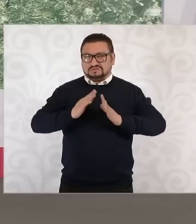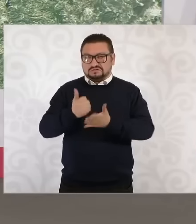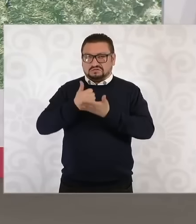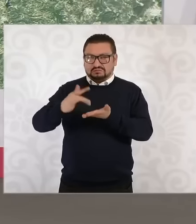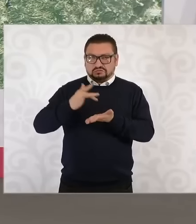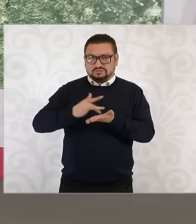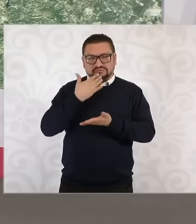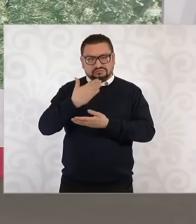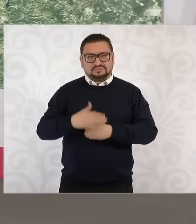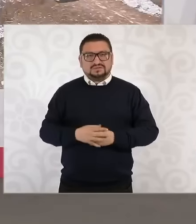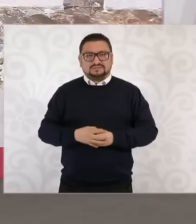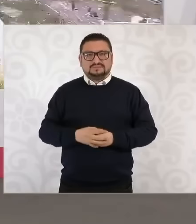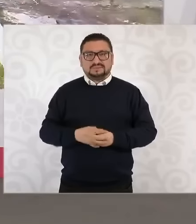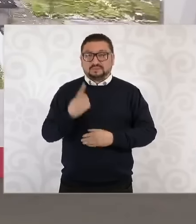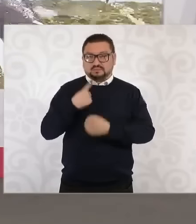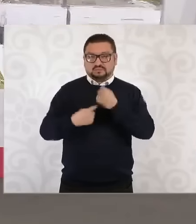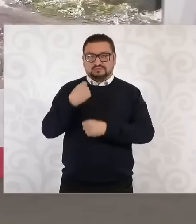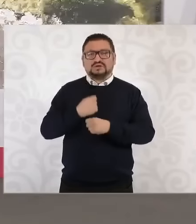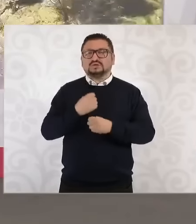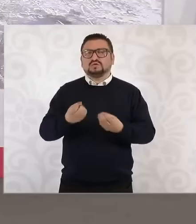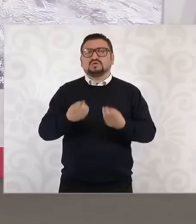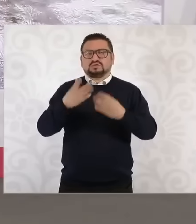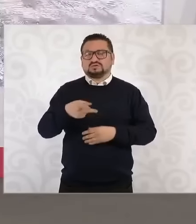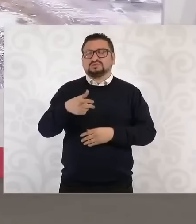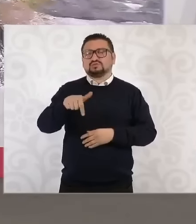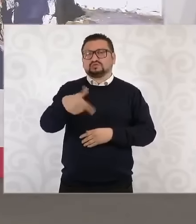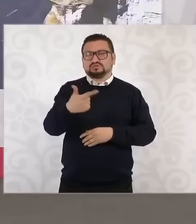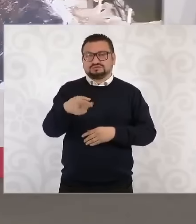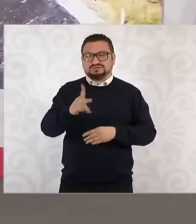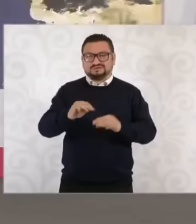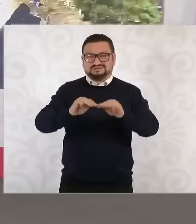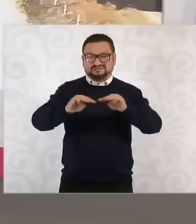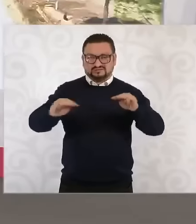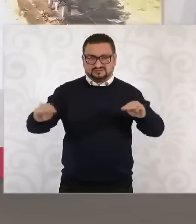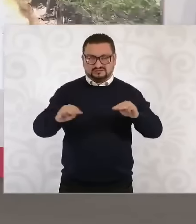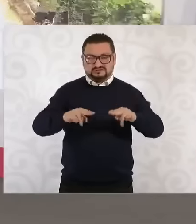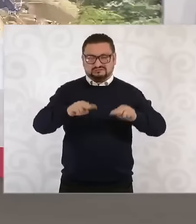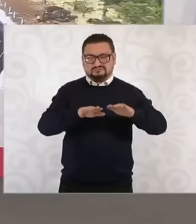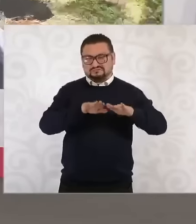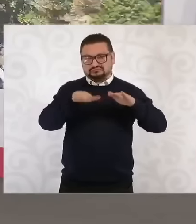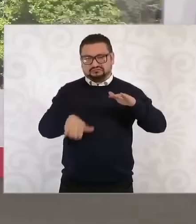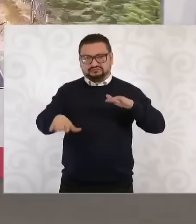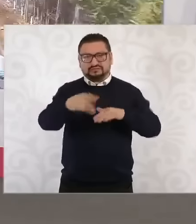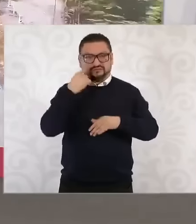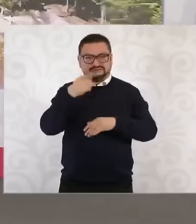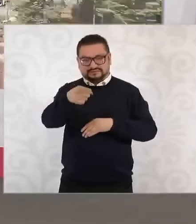tenemos el año pasado una intervención de 12 km y con un paso a desnivel. Imágenes de los tramos